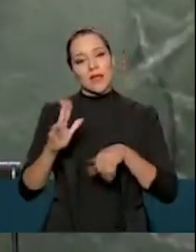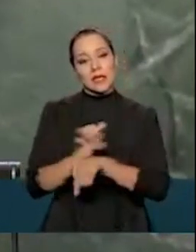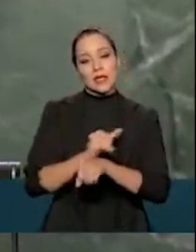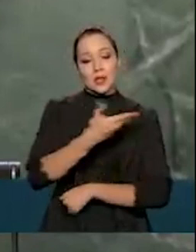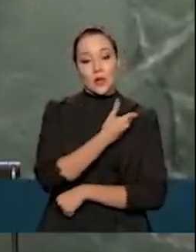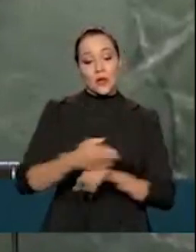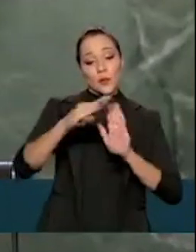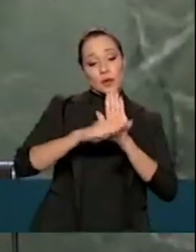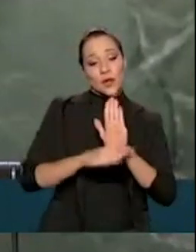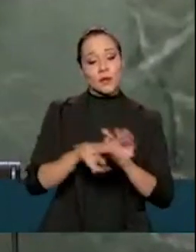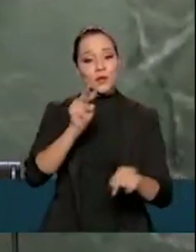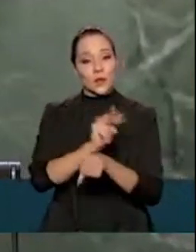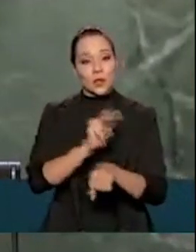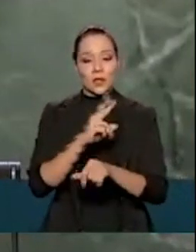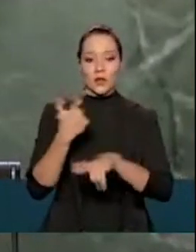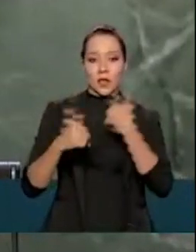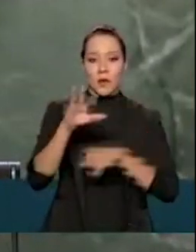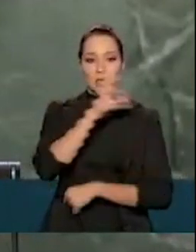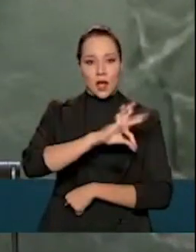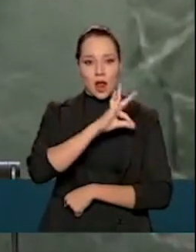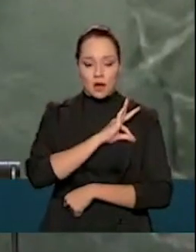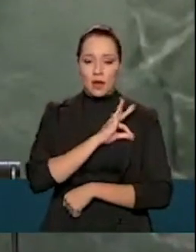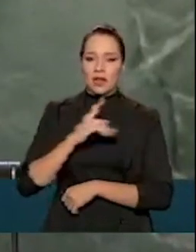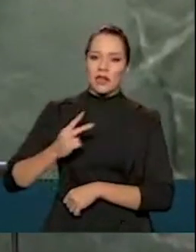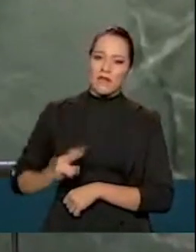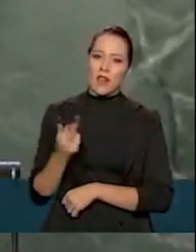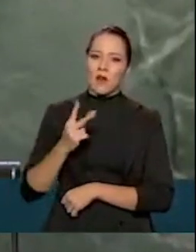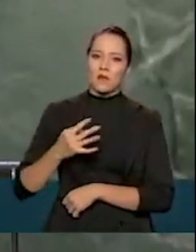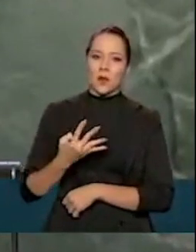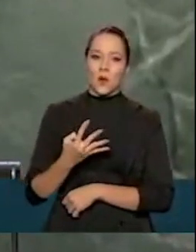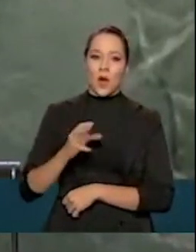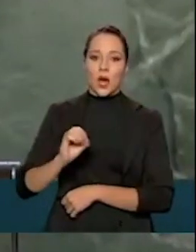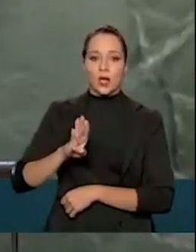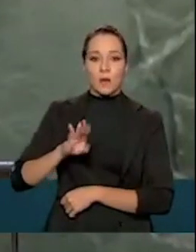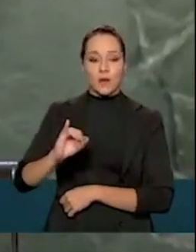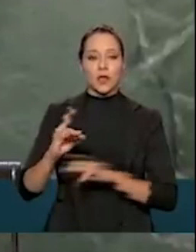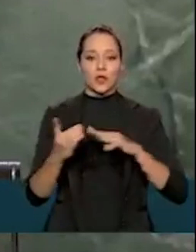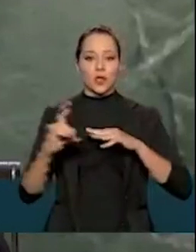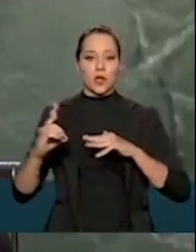programa de manutenção de emprego e renda que nos custaram cerca de 40 Bilhões de Dólares e